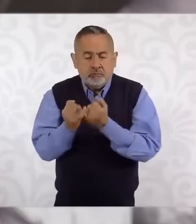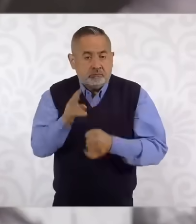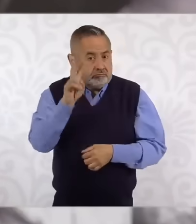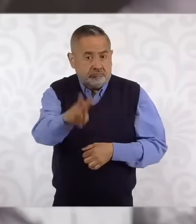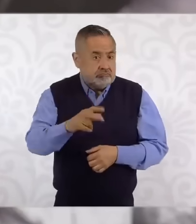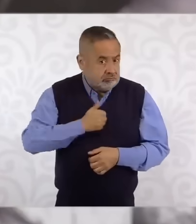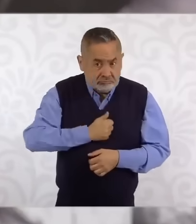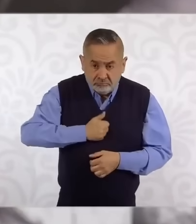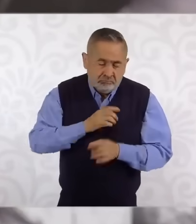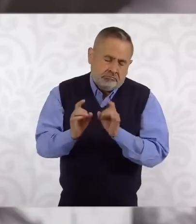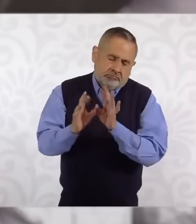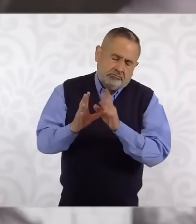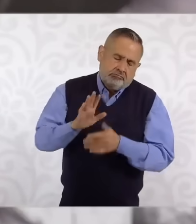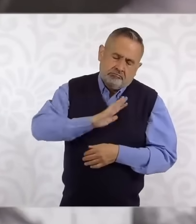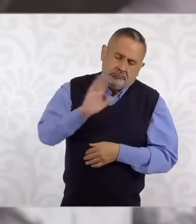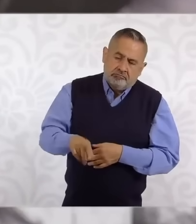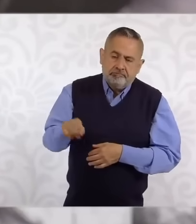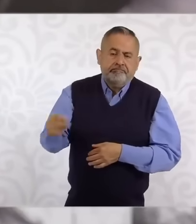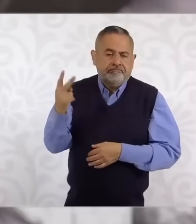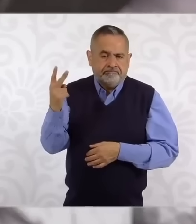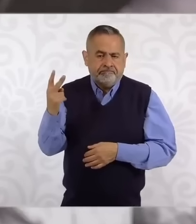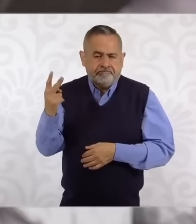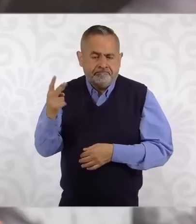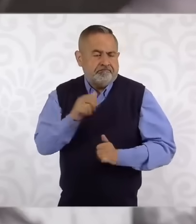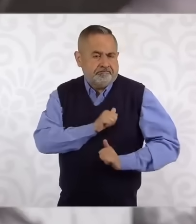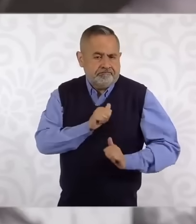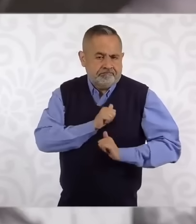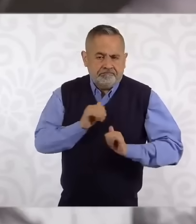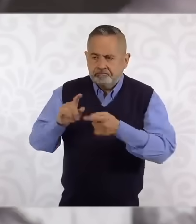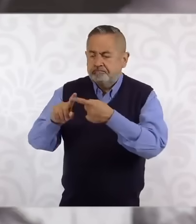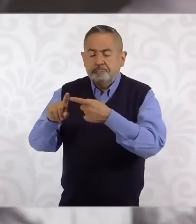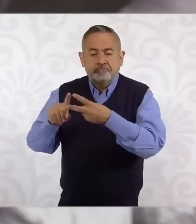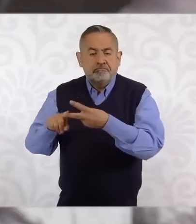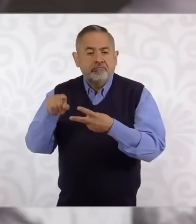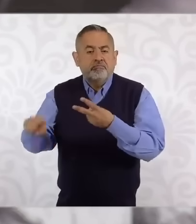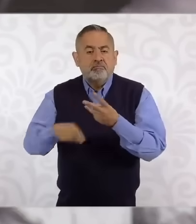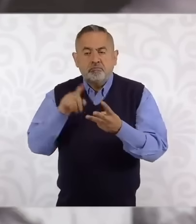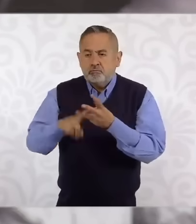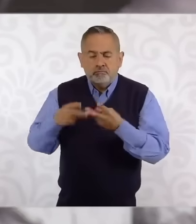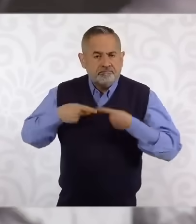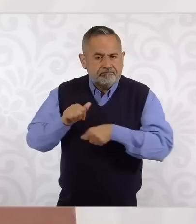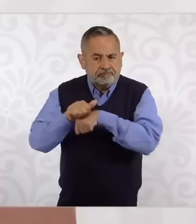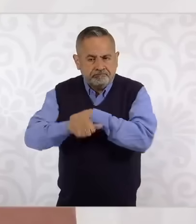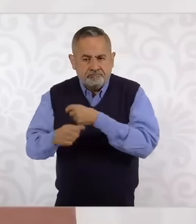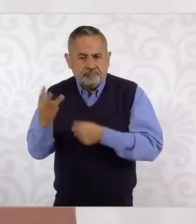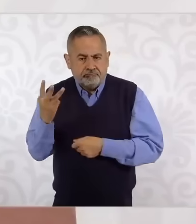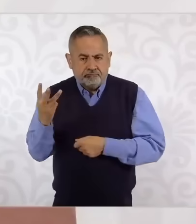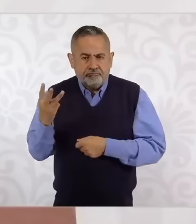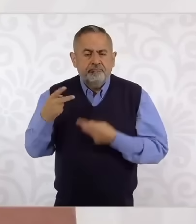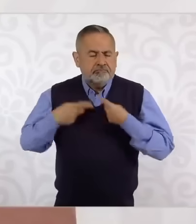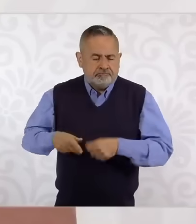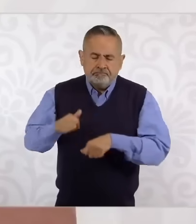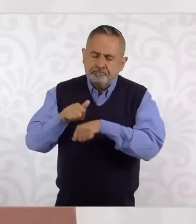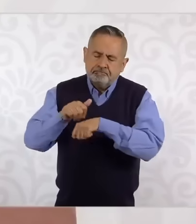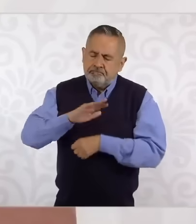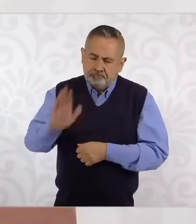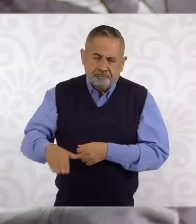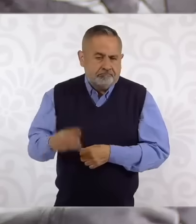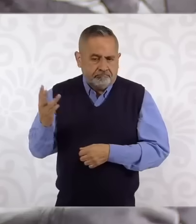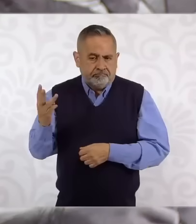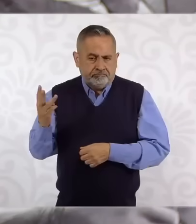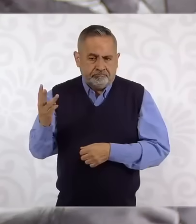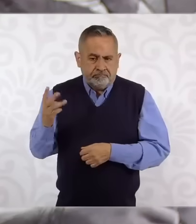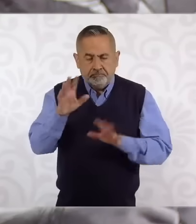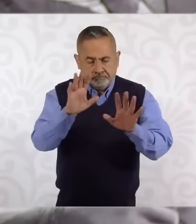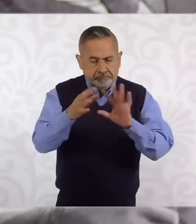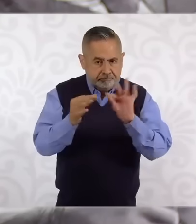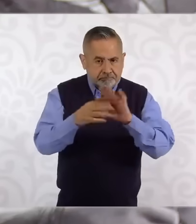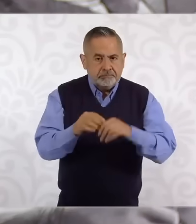fallecieron eh dos oficiales y un y un elemento de tropa. Fueron dos fases, una en las cabañas,